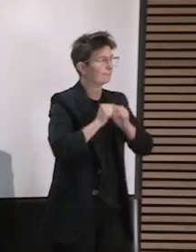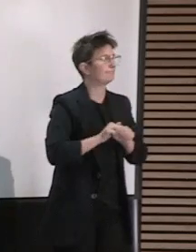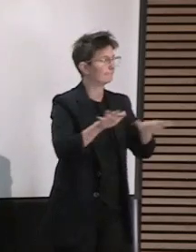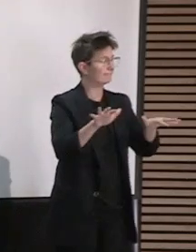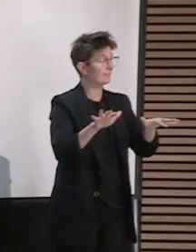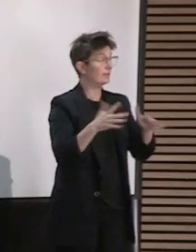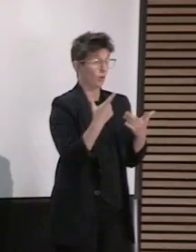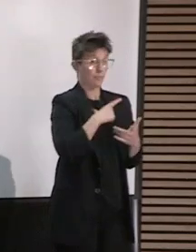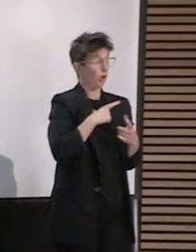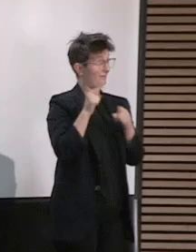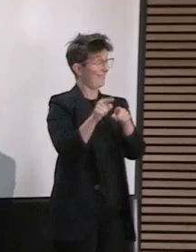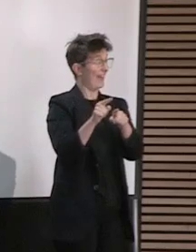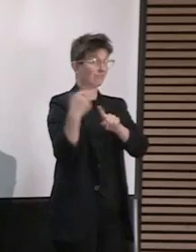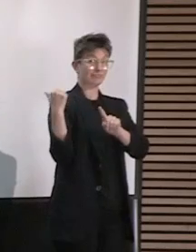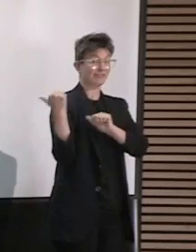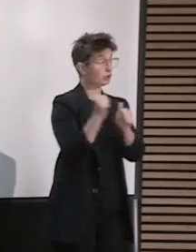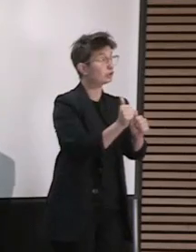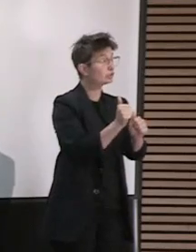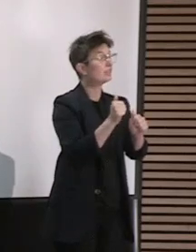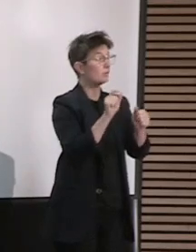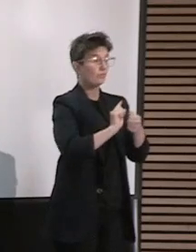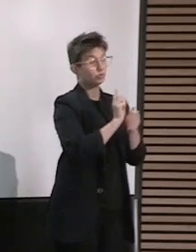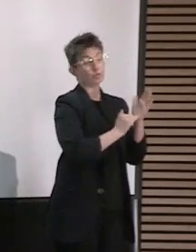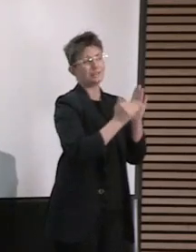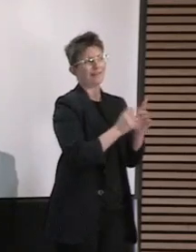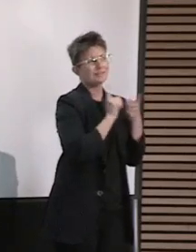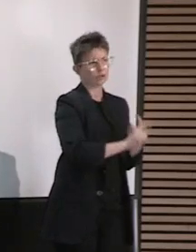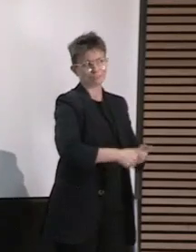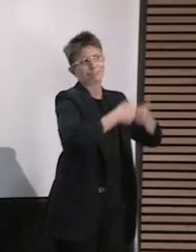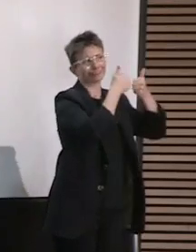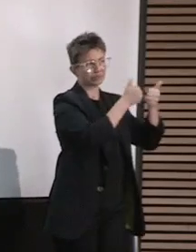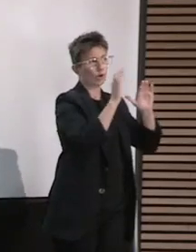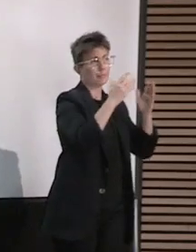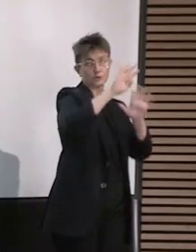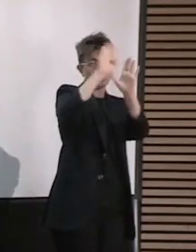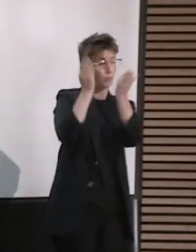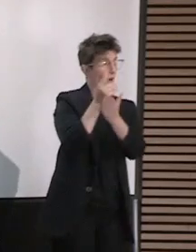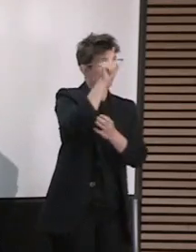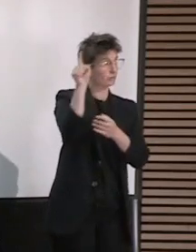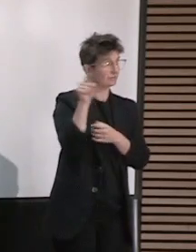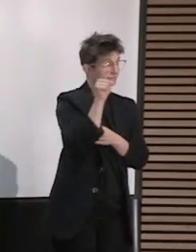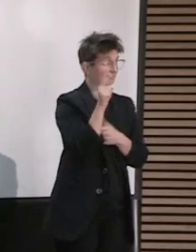tautoko i aua. I te mutunga o